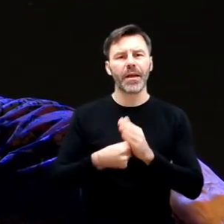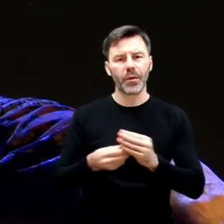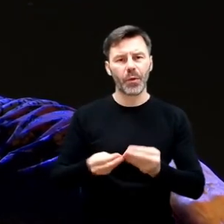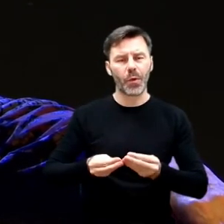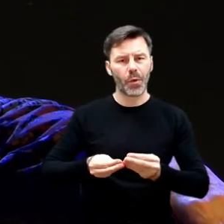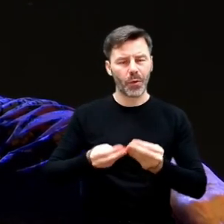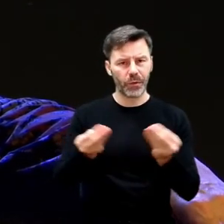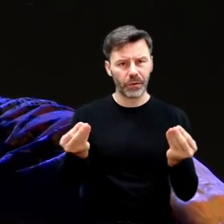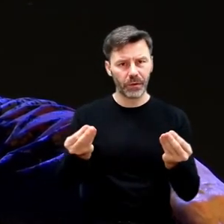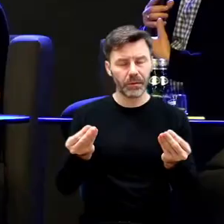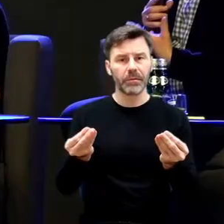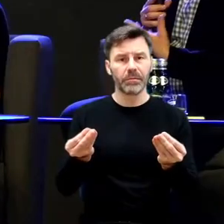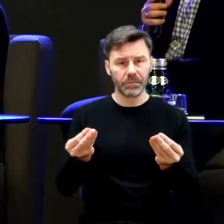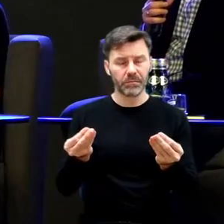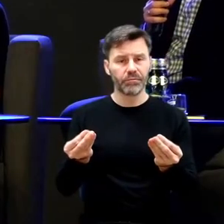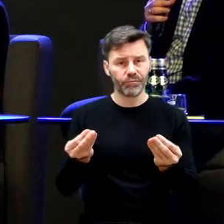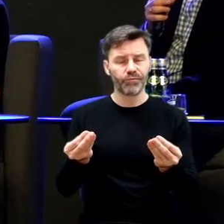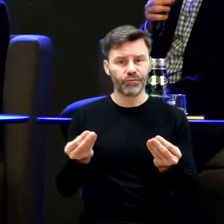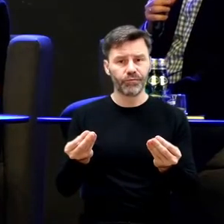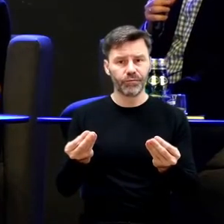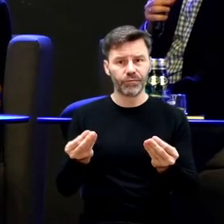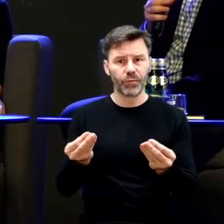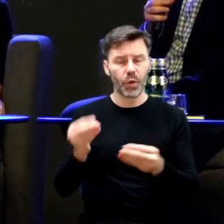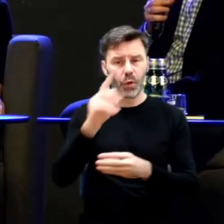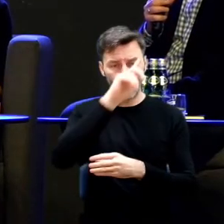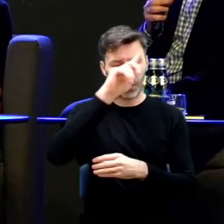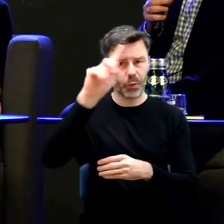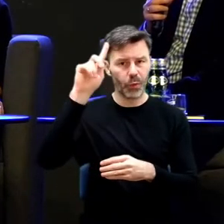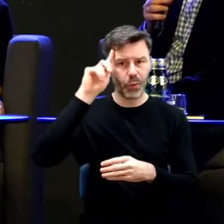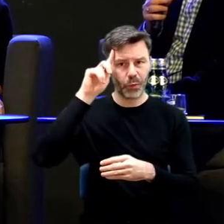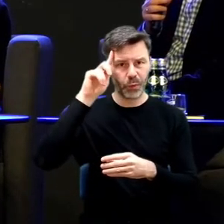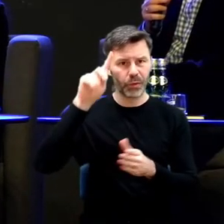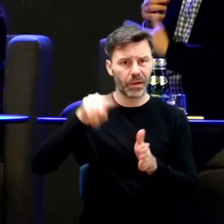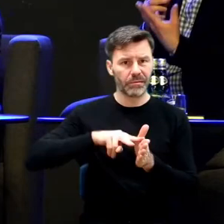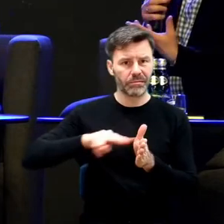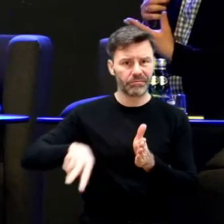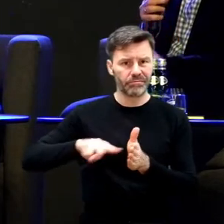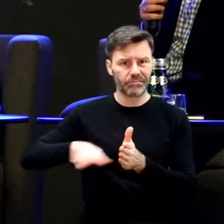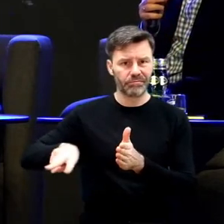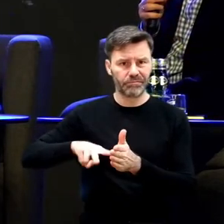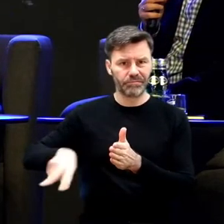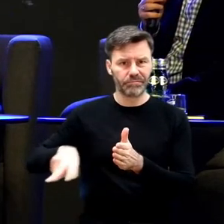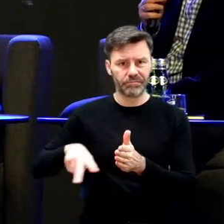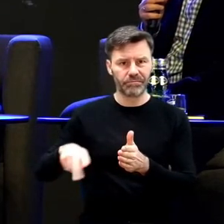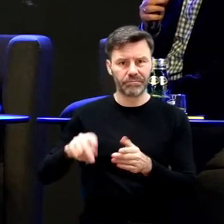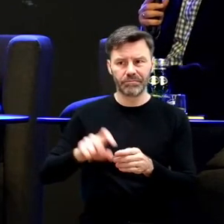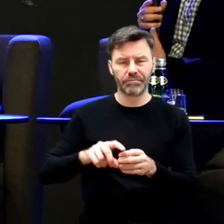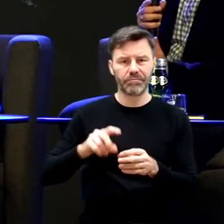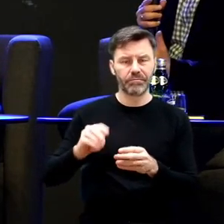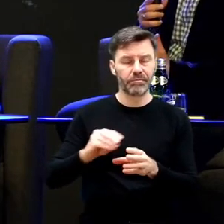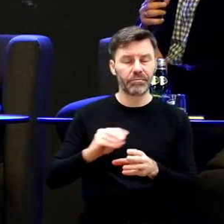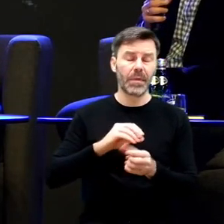to jest metropolizacja, czyli z kolei odpływ właśnie cały czas mieszkańców do tych dużych ośrodków, które pod wieloma względami